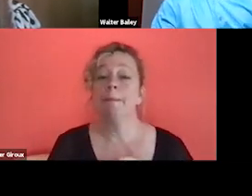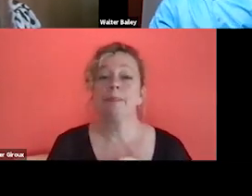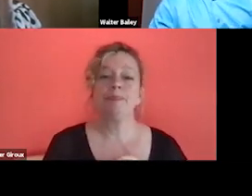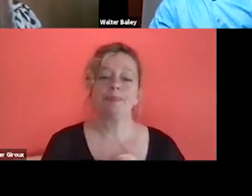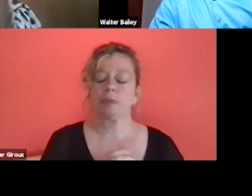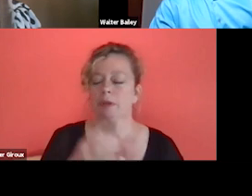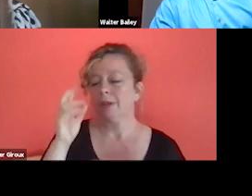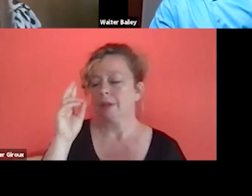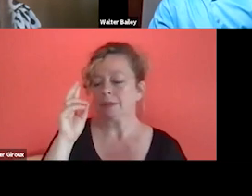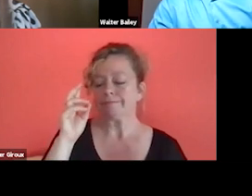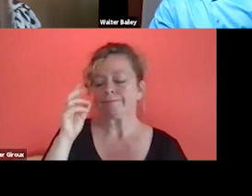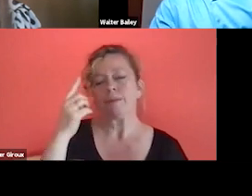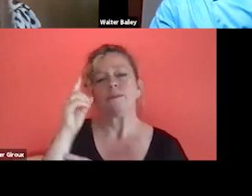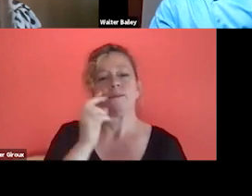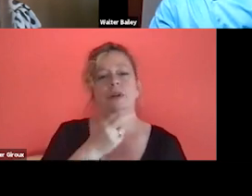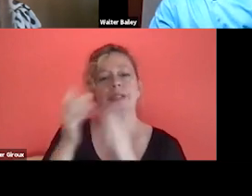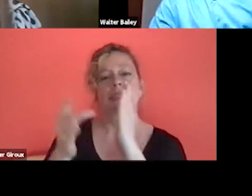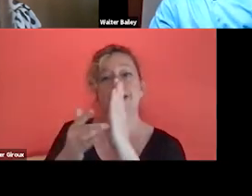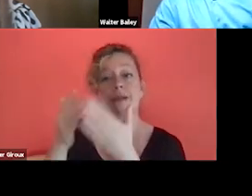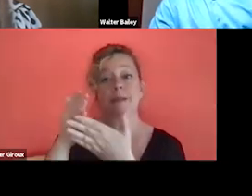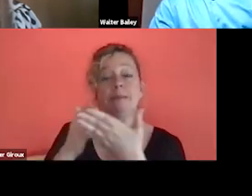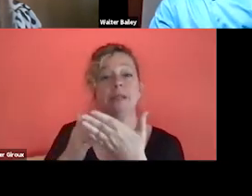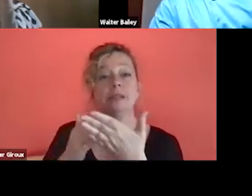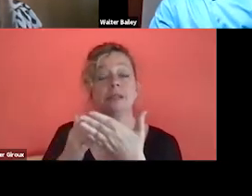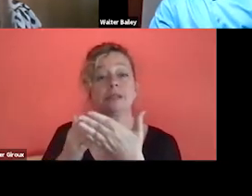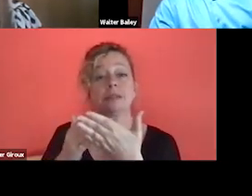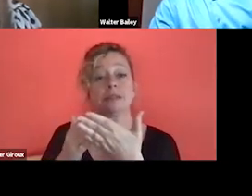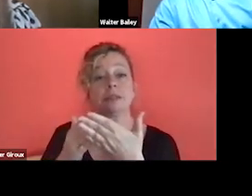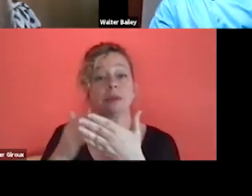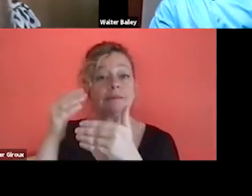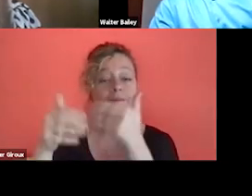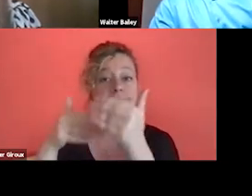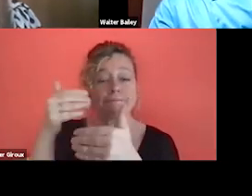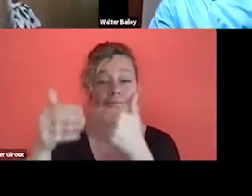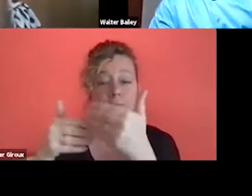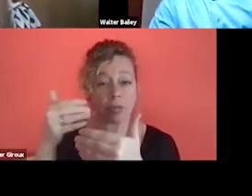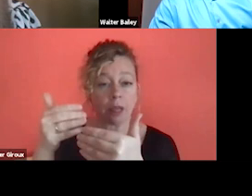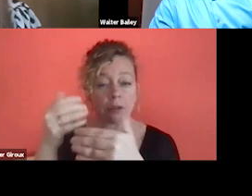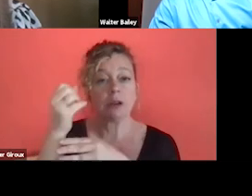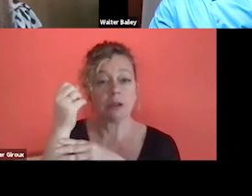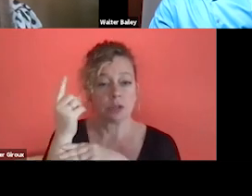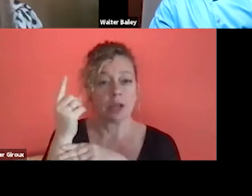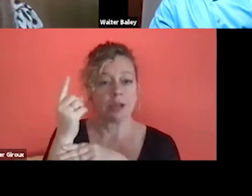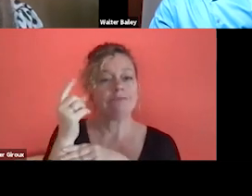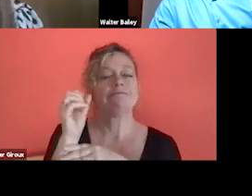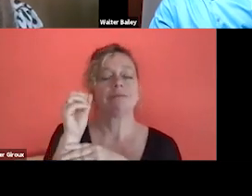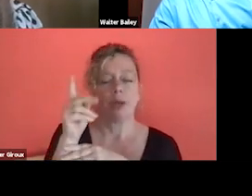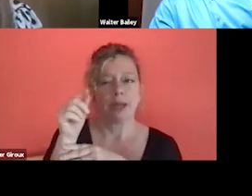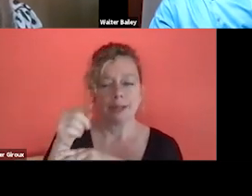Para nosotros, la pieza tecnológica, a medida que avanzamos, de entender, está bien, esta es la pandemia.